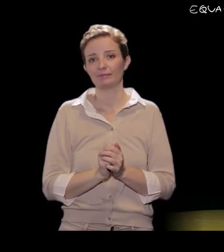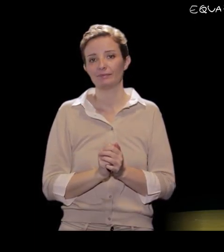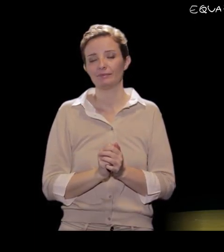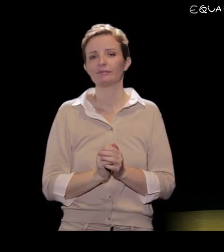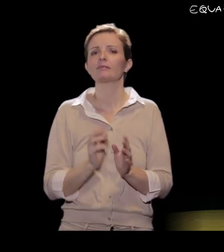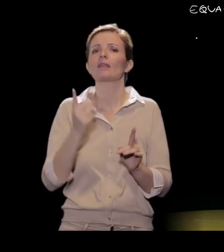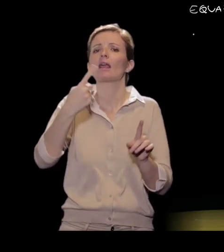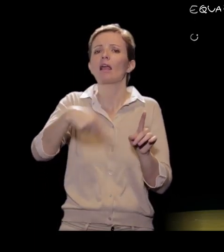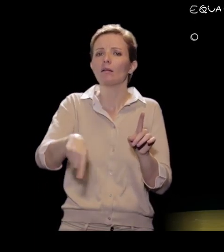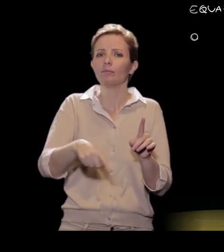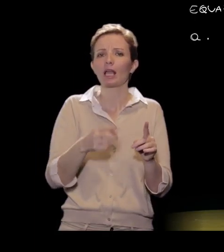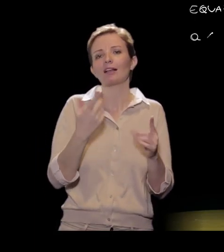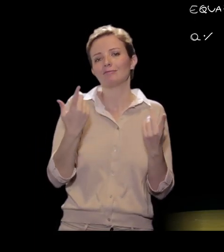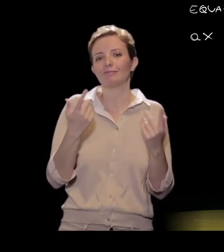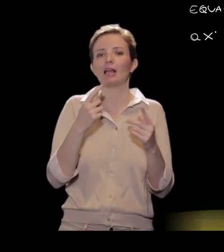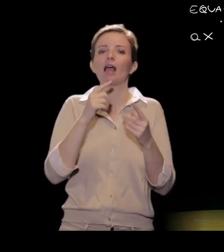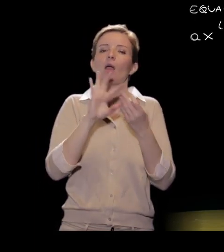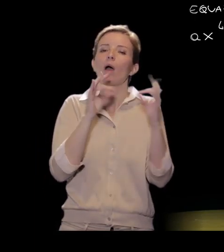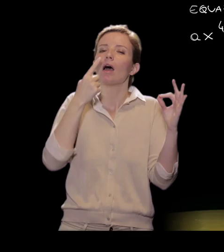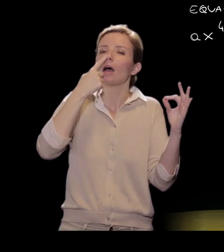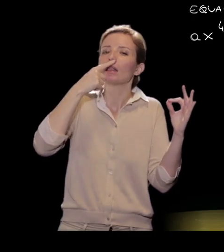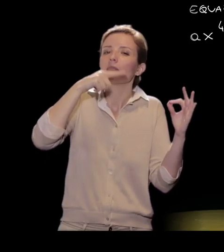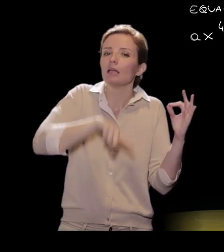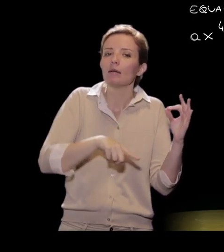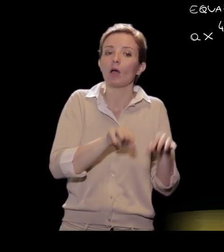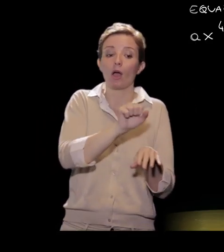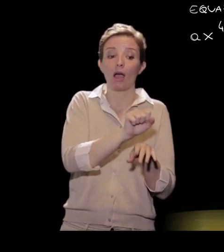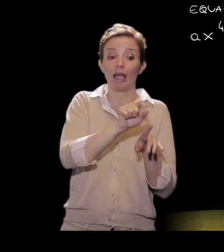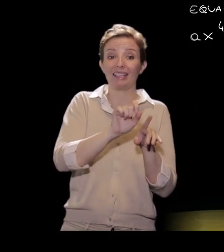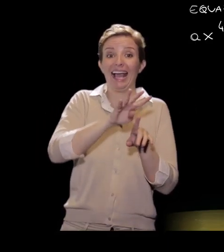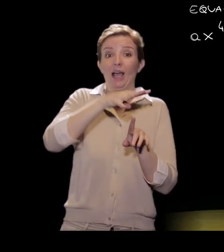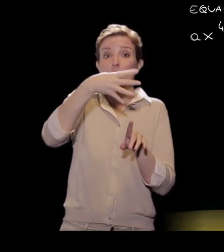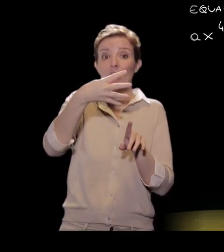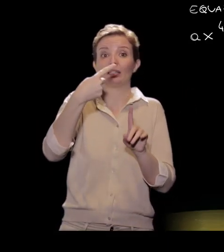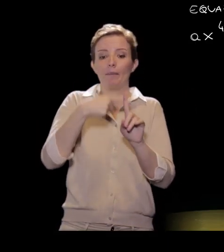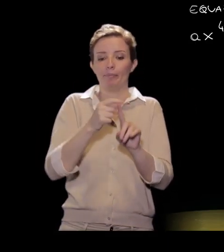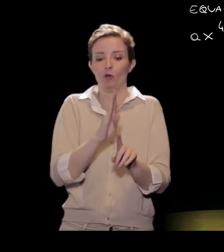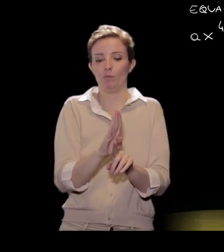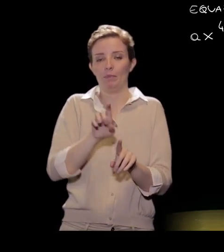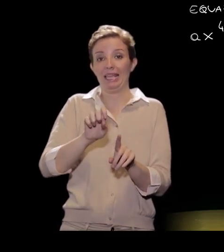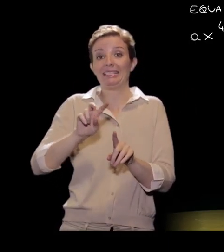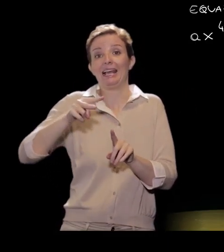Sono, di conseguenza, delle equazioni di questo tipo.